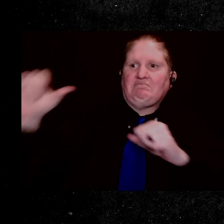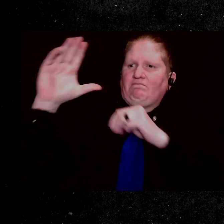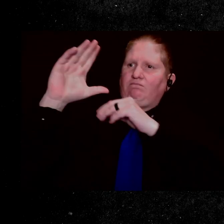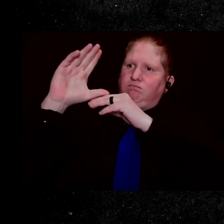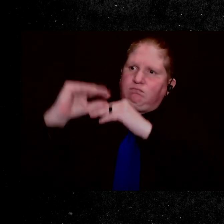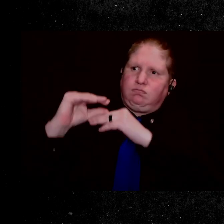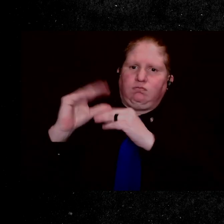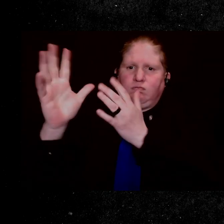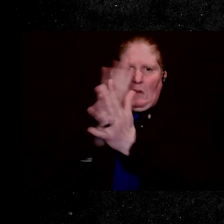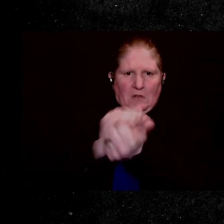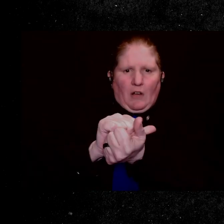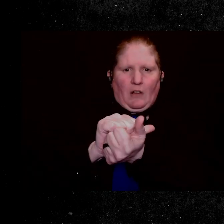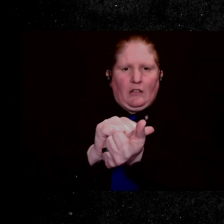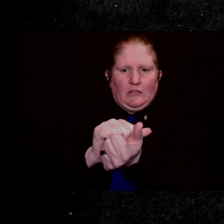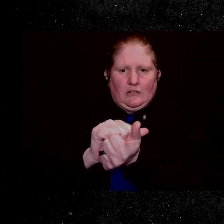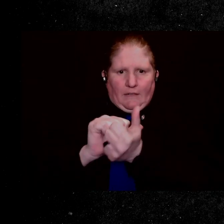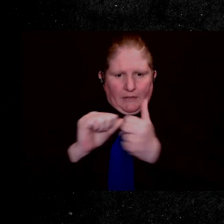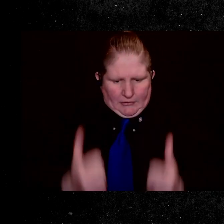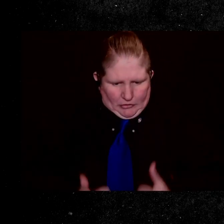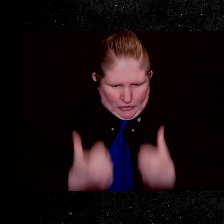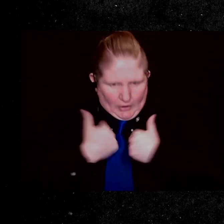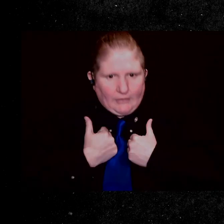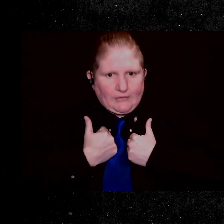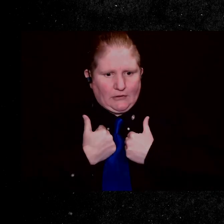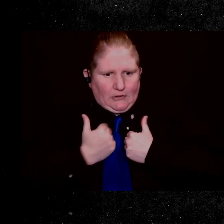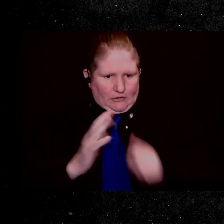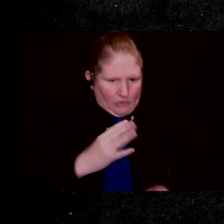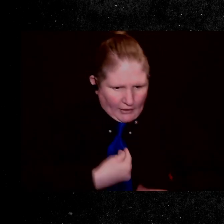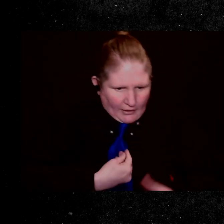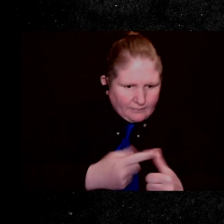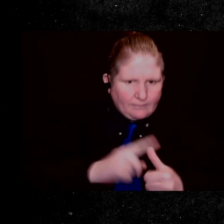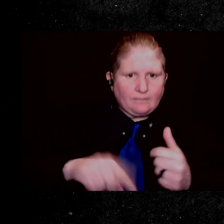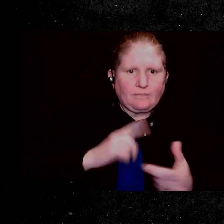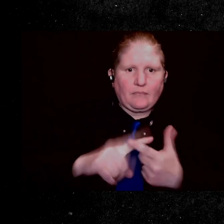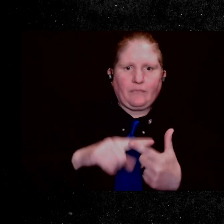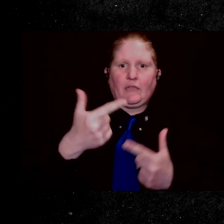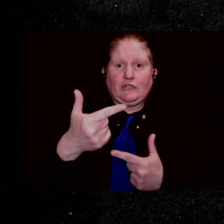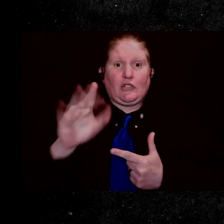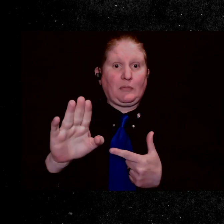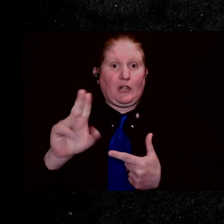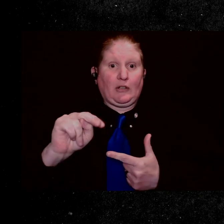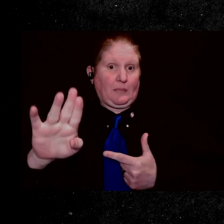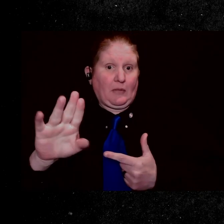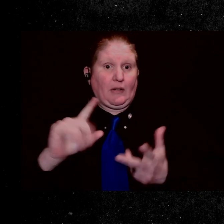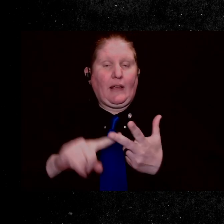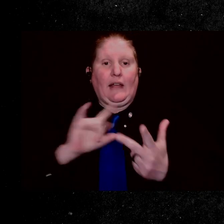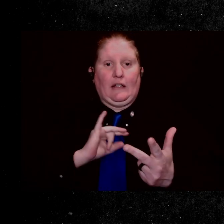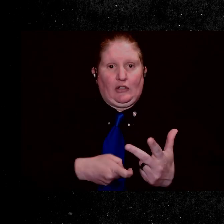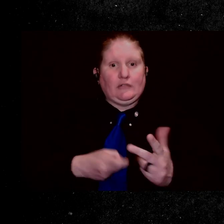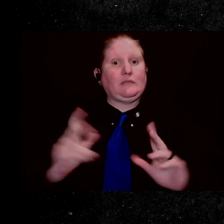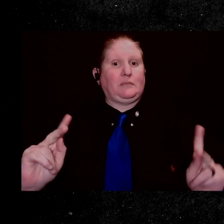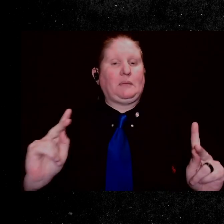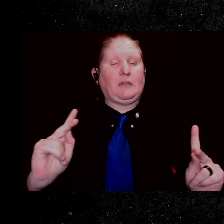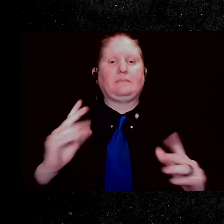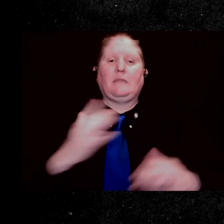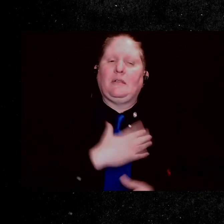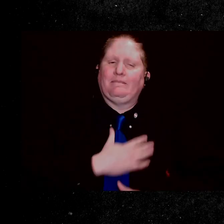a cualquier persona de la existencia de transgéneros, personas no conformes con el género e intersexuales.